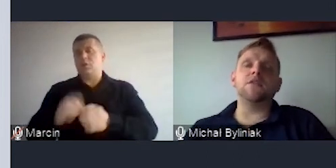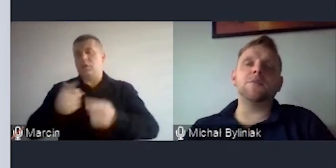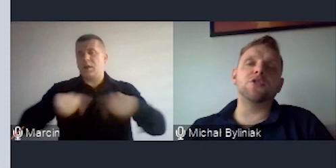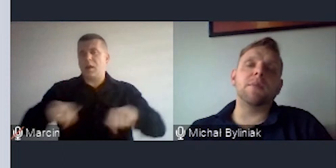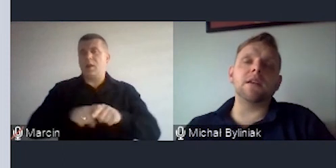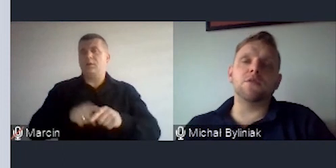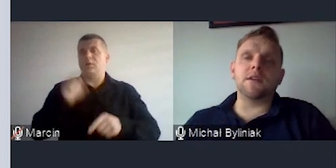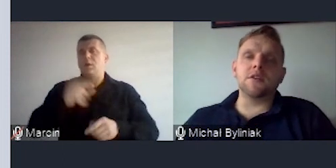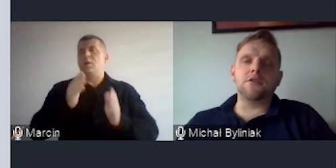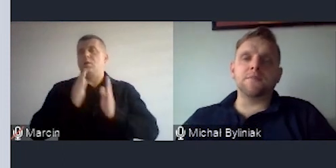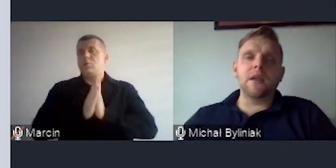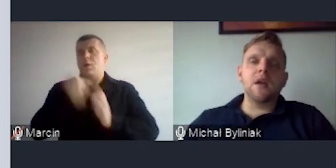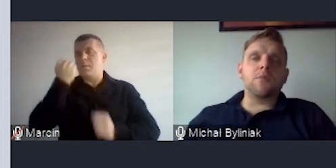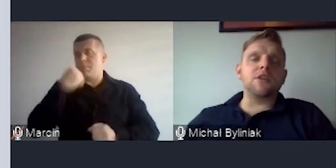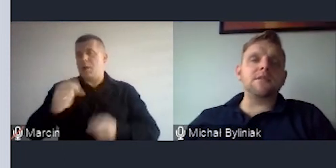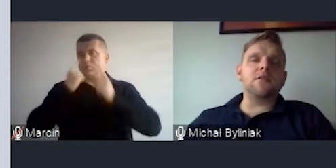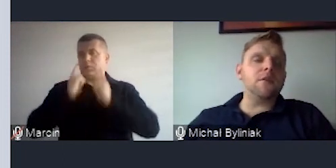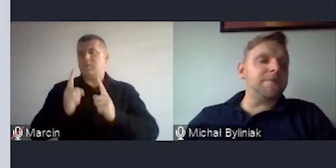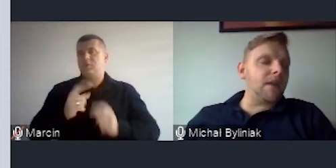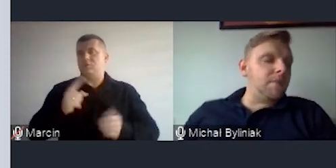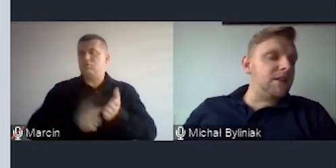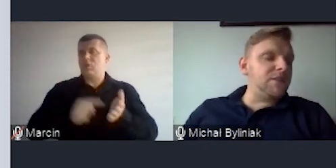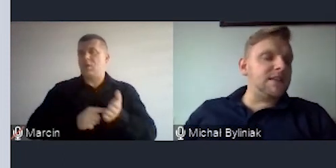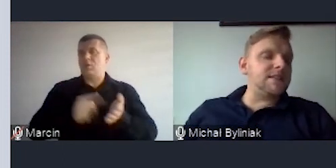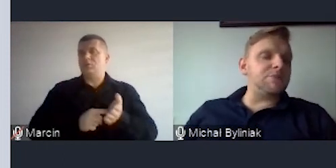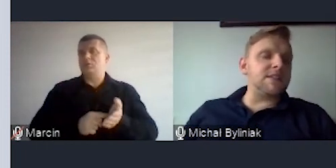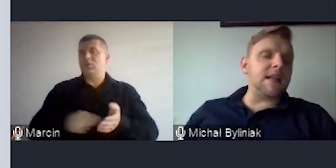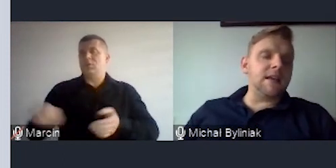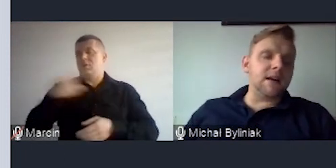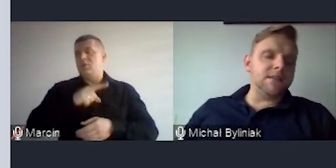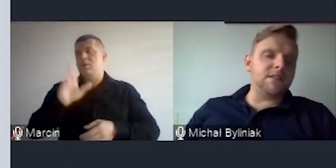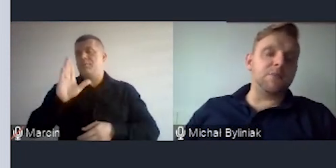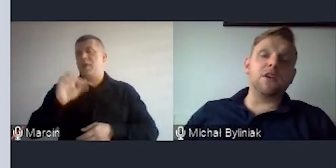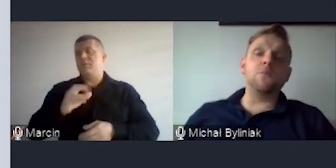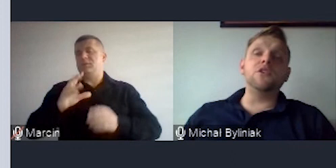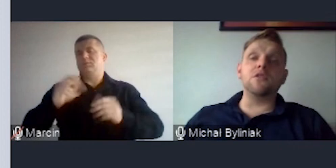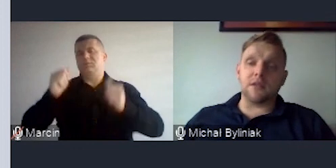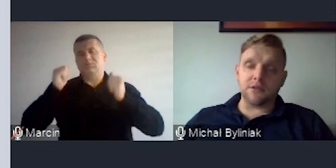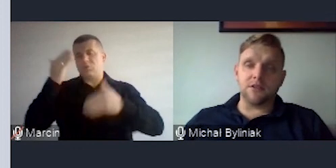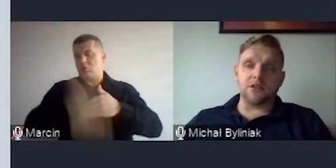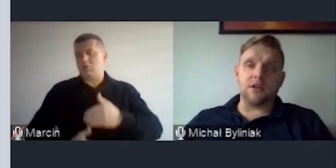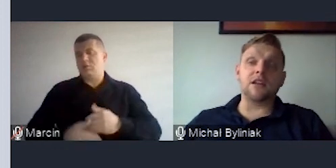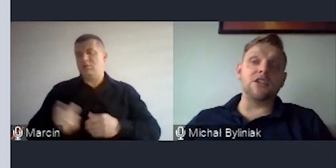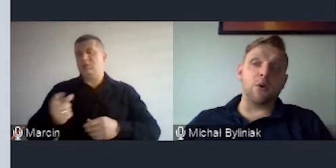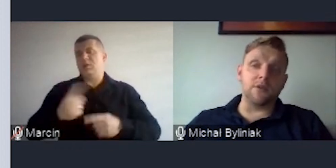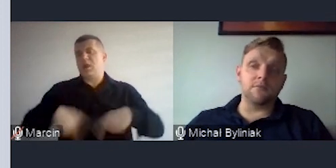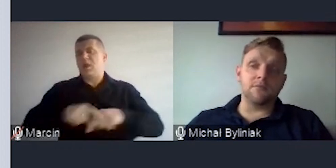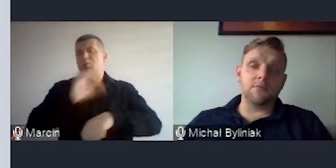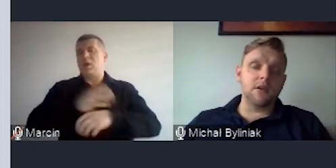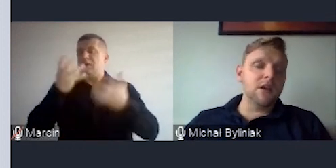Na to proszę bardzo uważać, bo często beneficjent zaprzestaje realizacji projektu bo nie dostał zaliczki a chciałby,